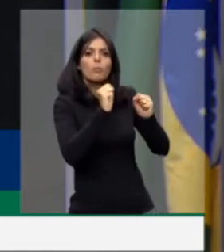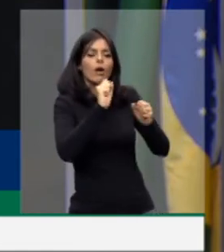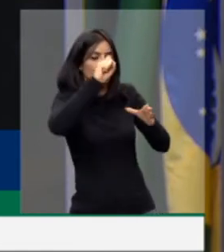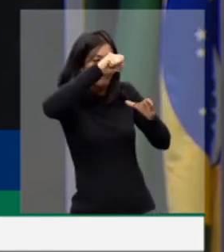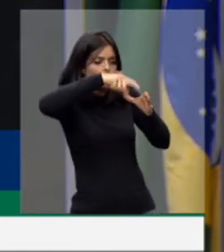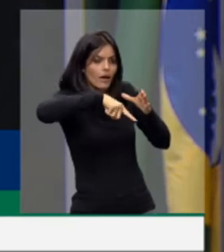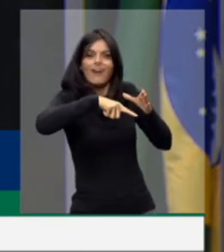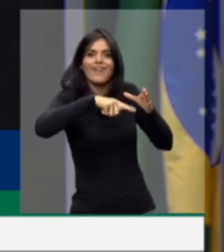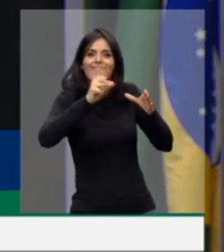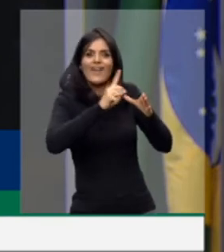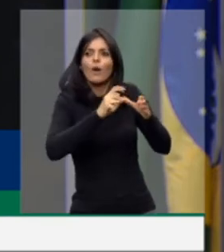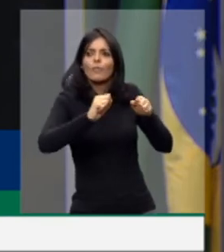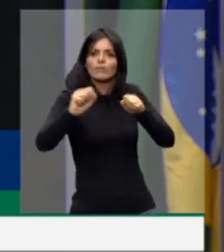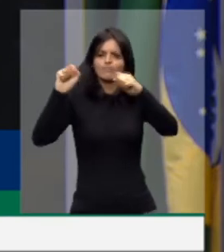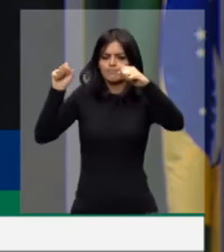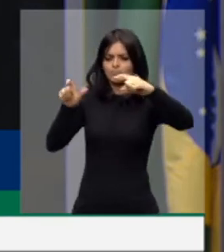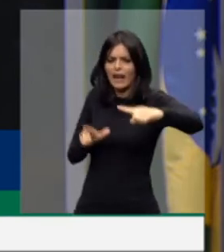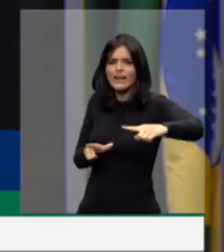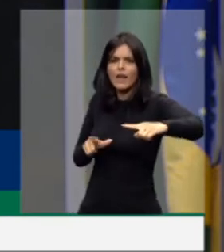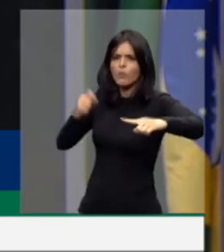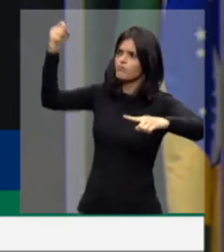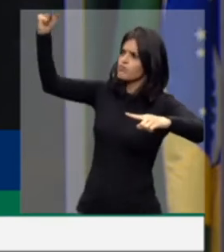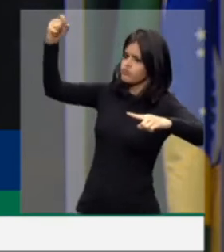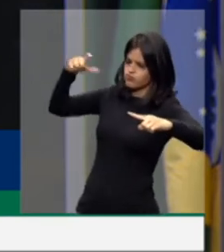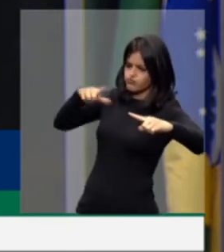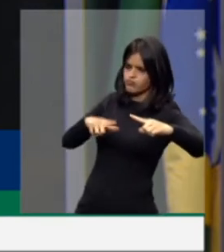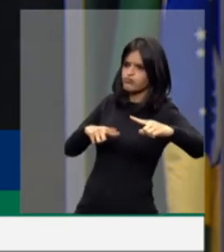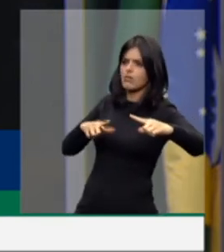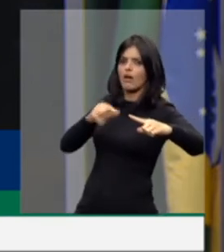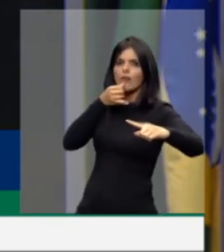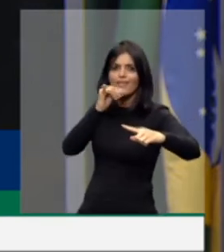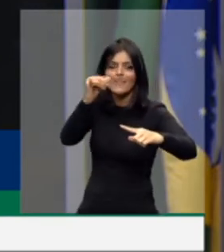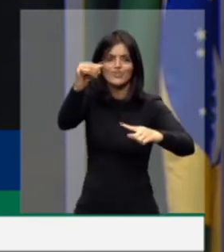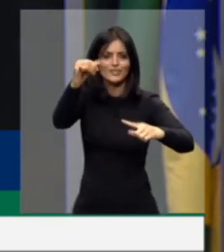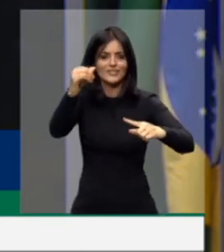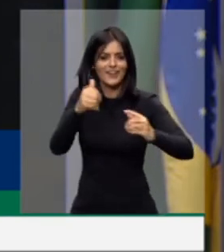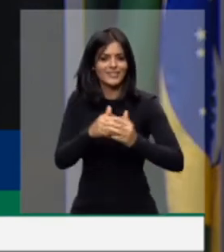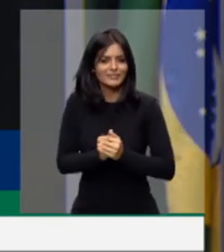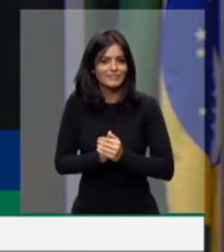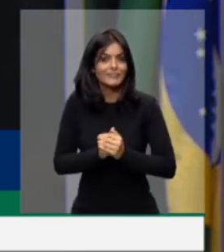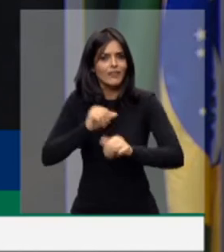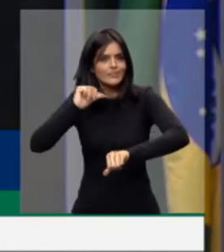INTERIOR DO CEARÁEM 80% É CRISTALINO, MAS NA REGIÃO DE CASCALHO PODE SER PLANTADO PAINÉIS, PAINÉIS, PAINÉIS,